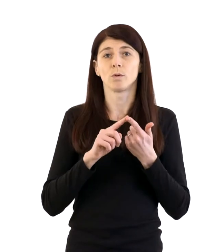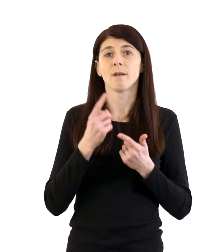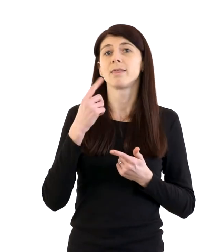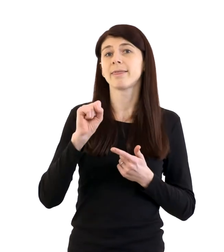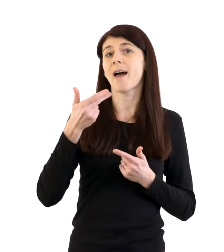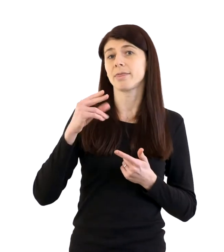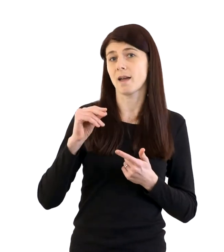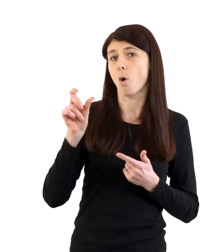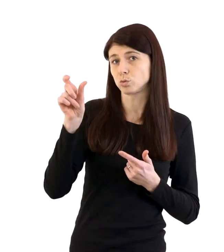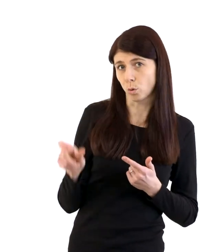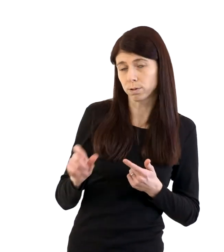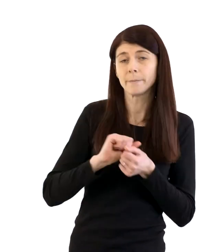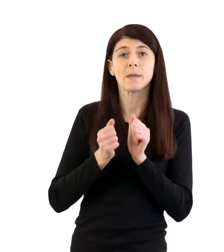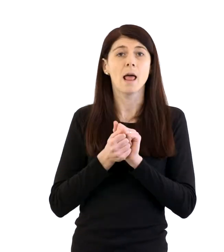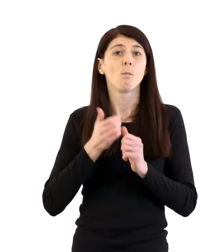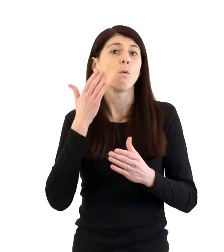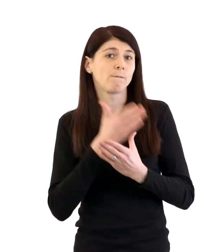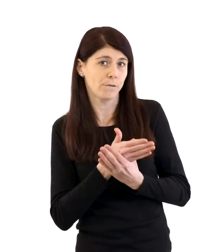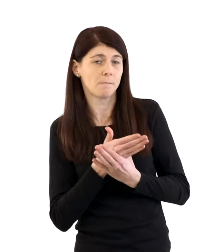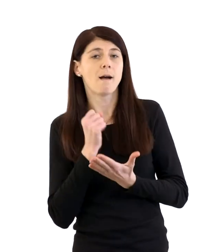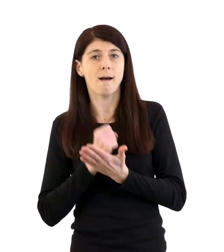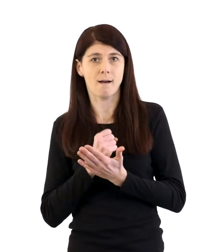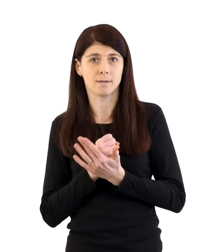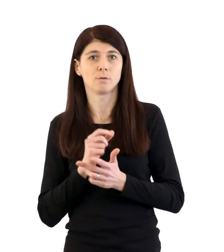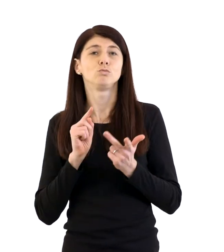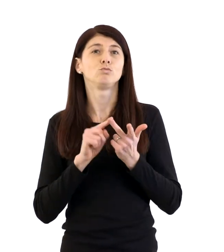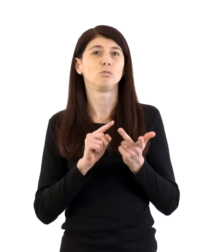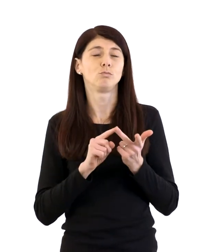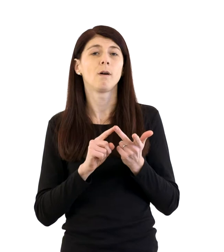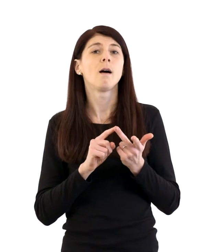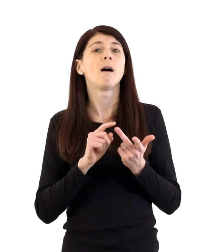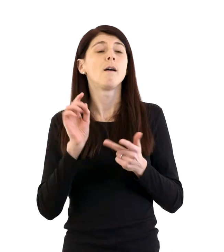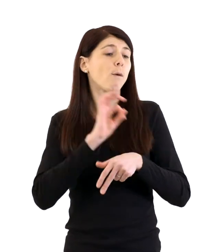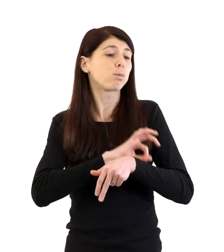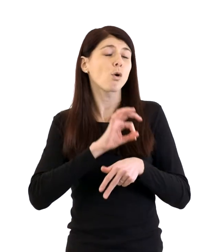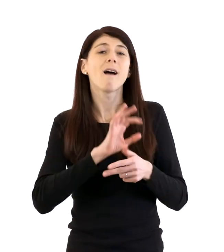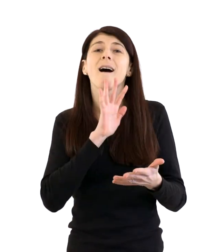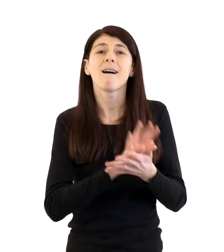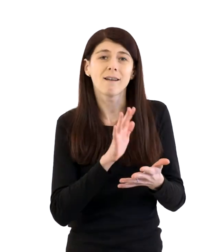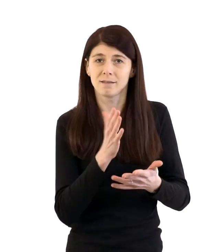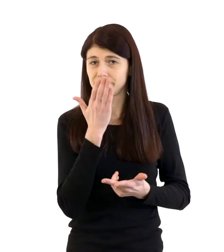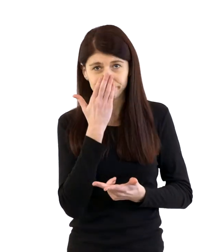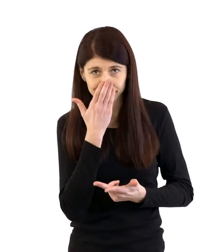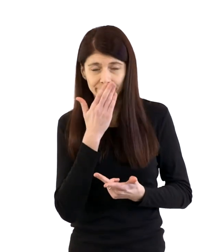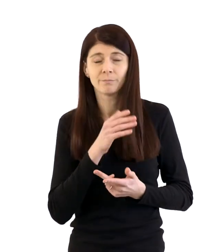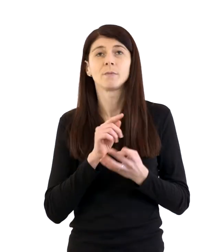Dane osoby, firmy (dane teleadresowe) Charakterystyka prowadzonej działalności